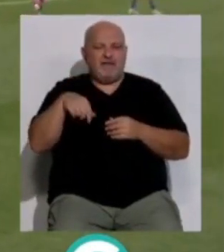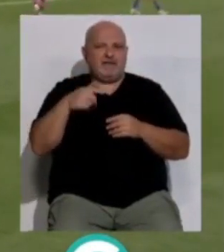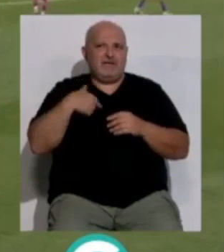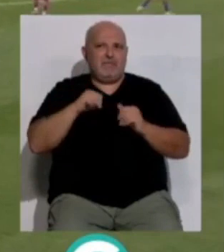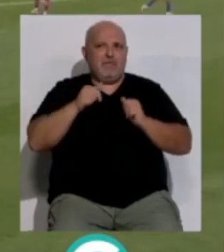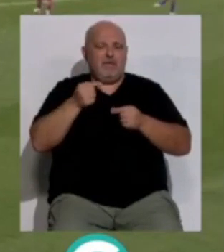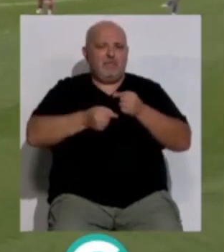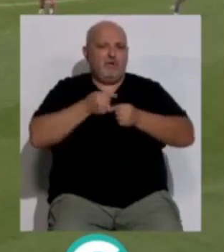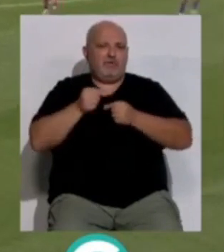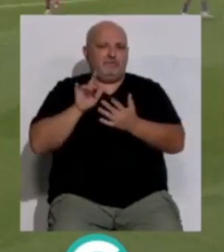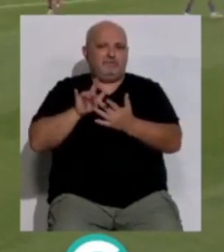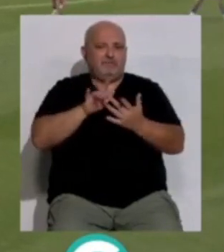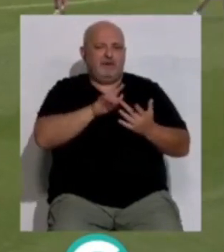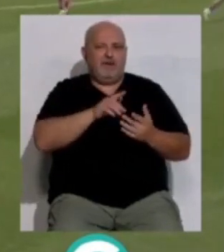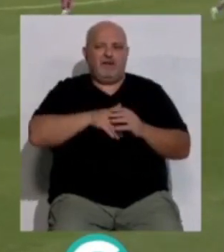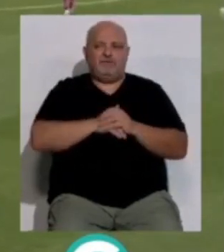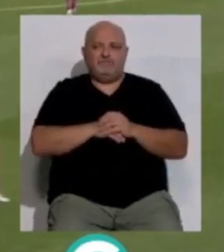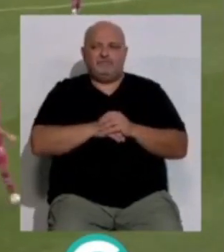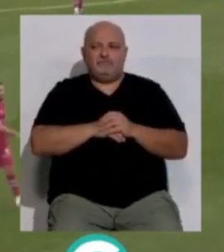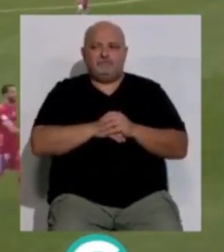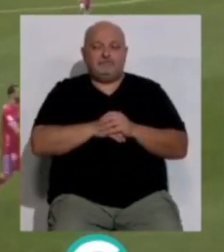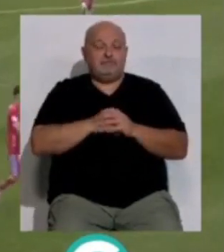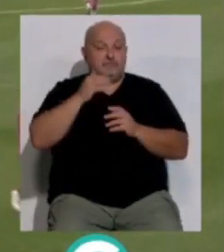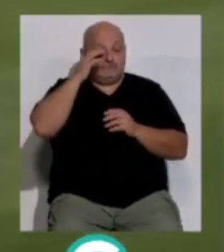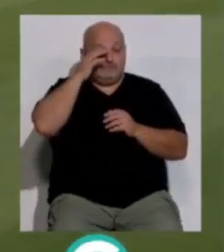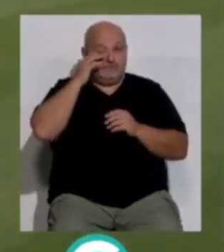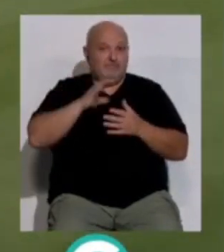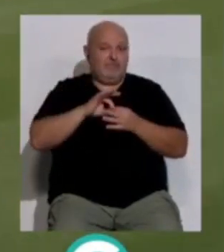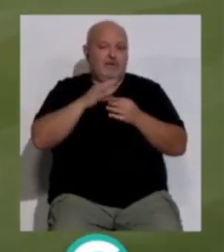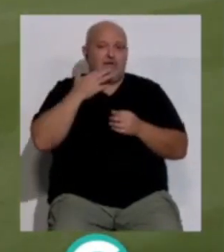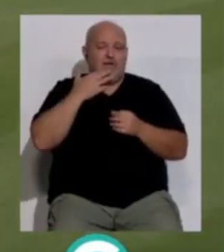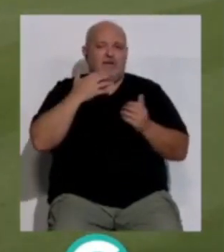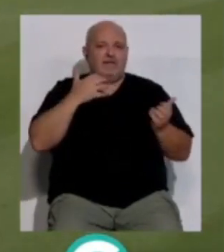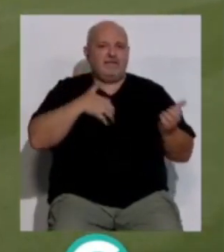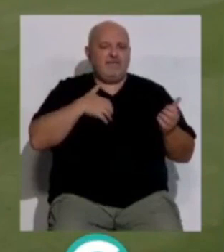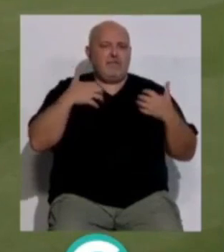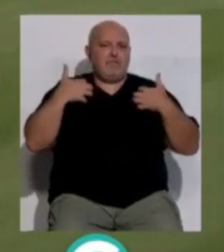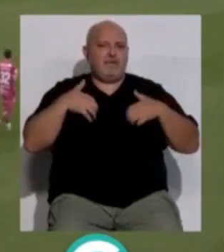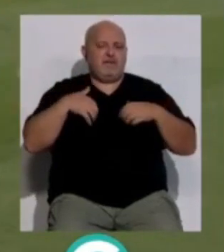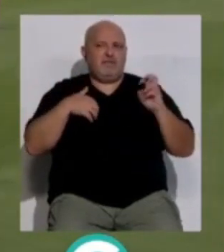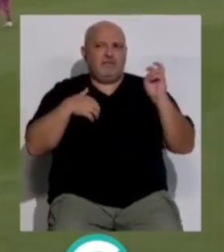a los chicos si hablamos de referencias como Sevilla y betis no que vienen aquí a por los